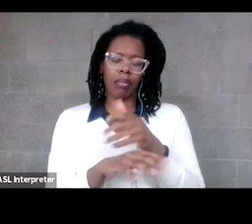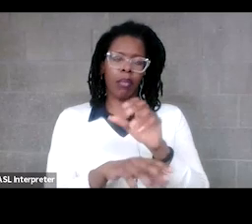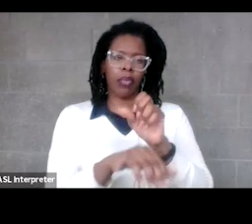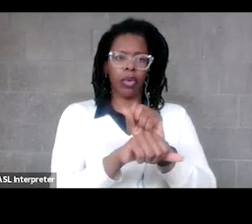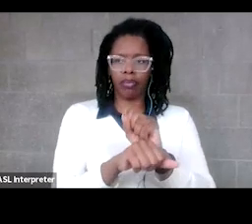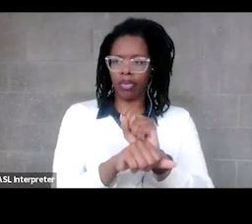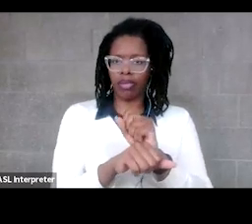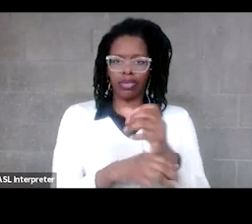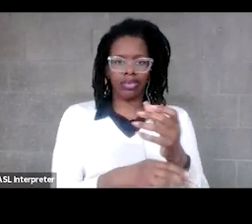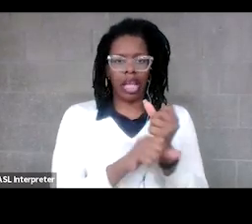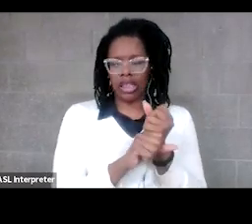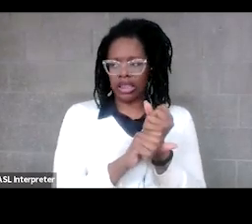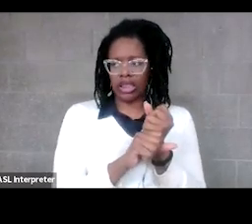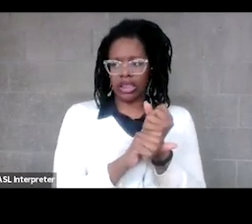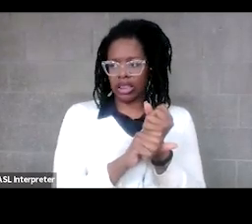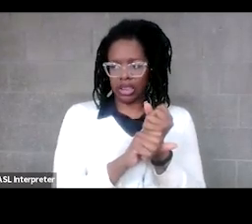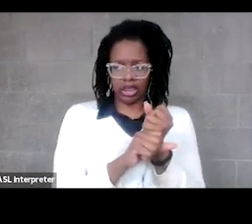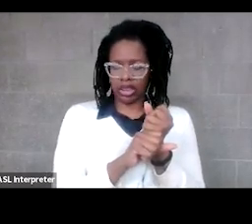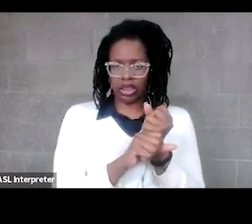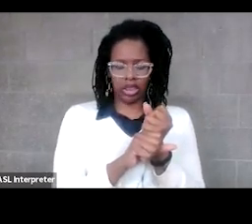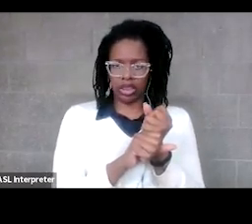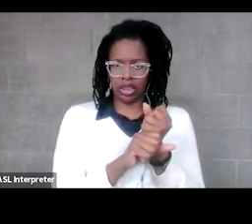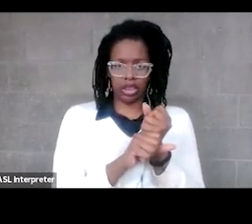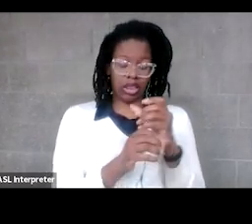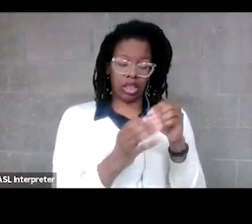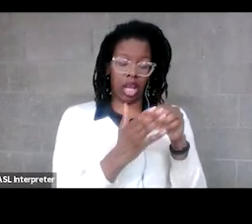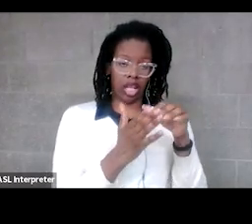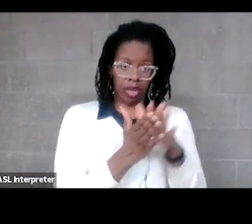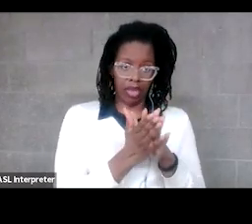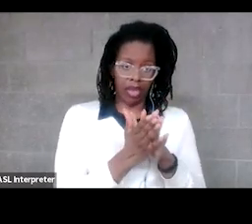obtener o incluso solo mantener documentos vitales, etc.